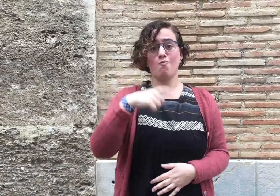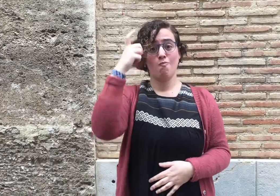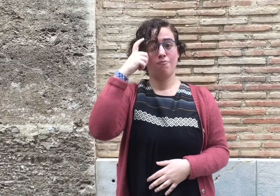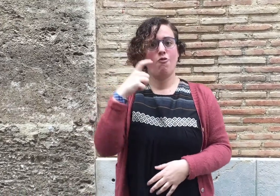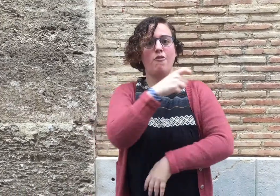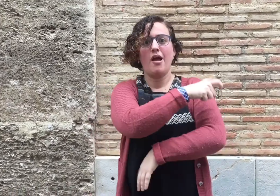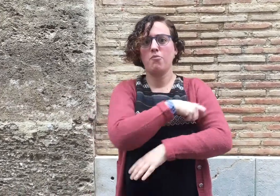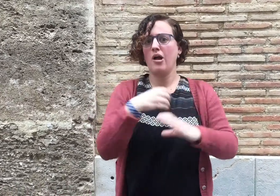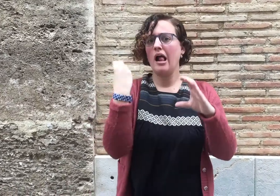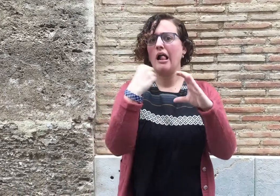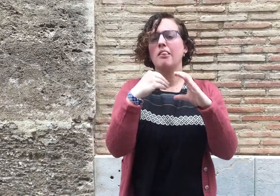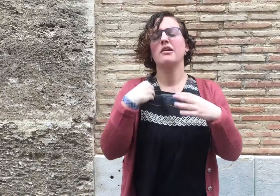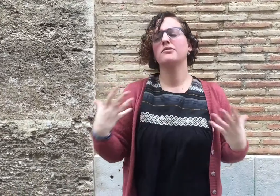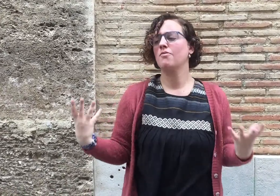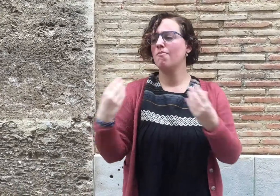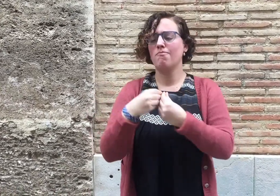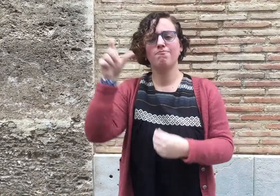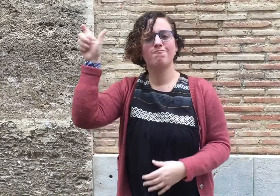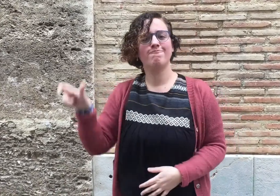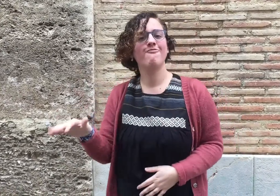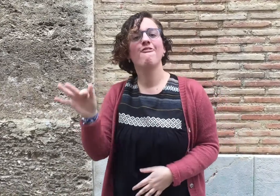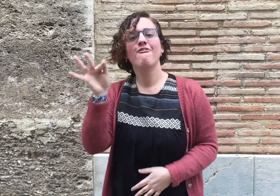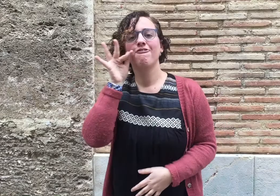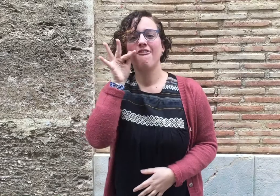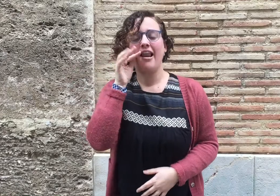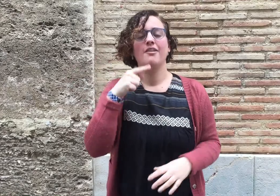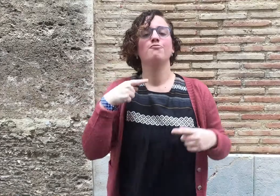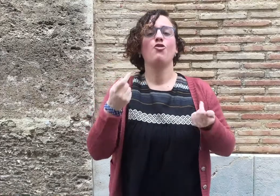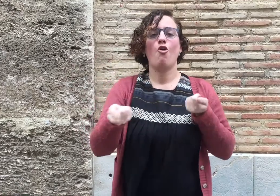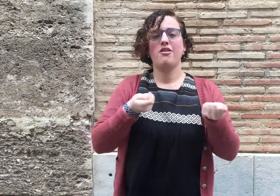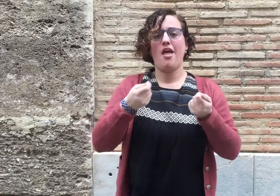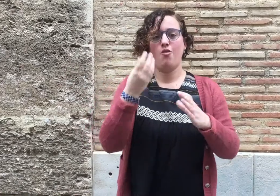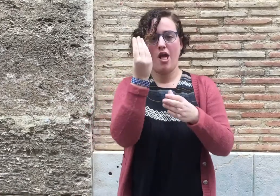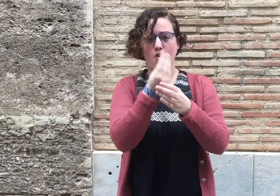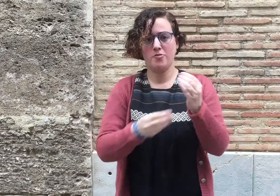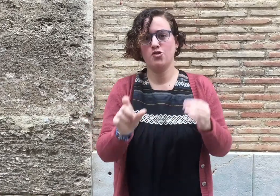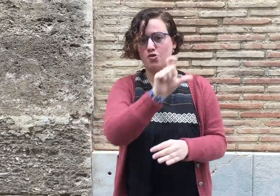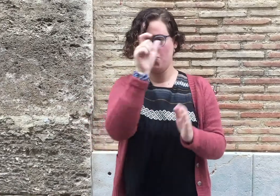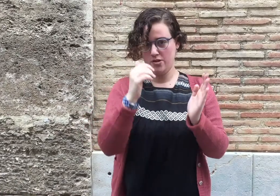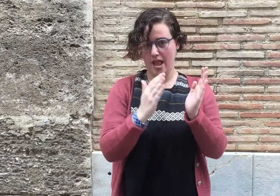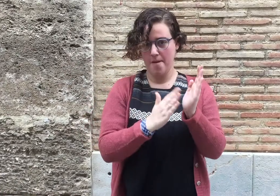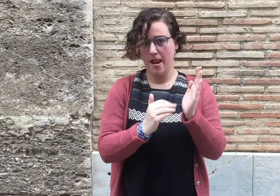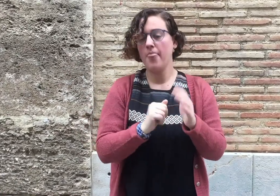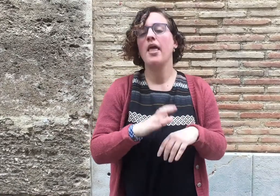Como vocal de la CJS-CNSE, he acudido con Fany, coordinadora de Jovesord CV.